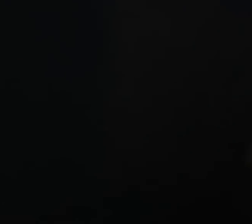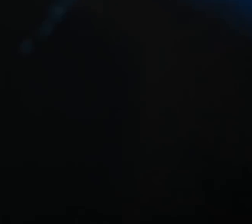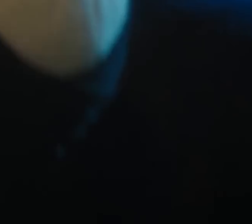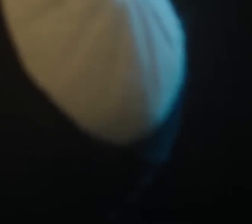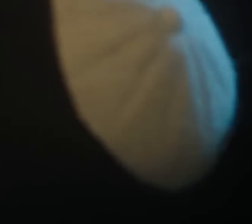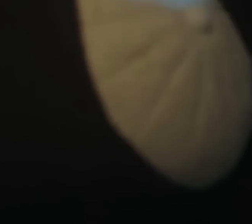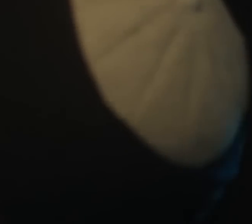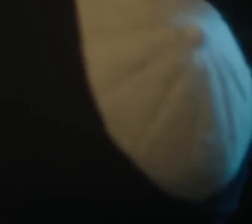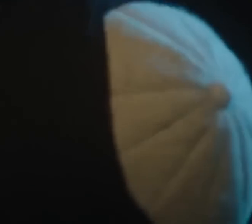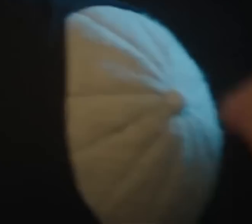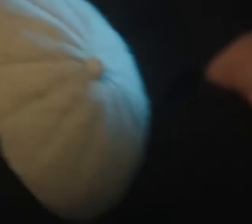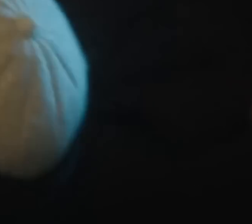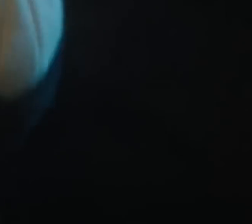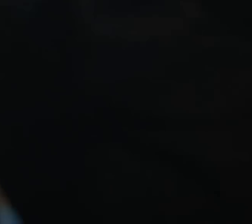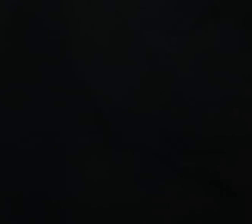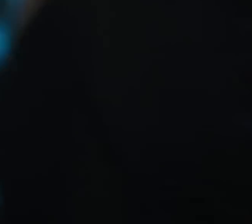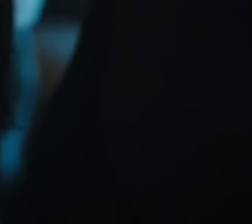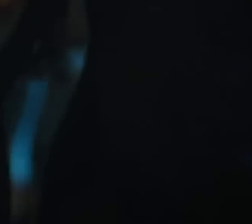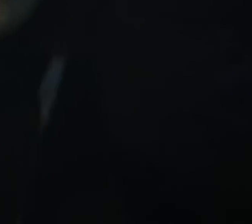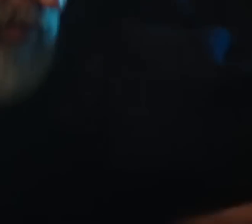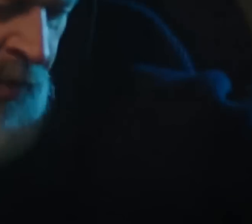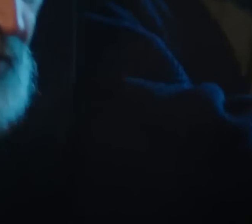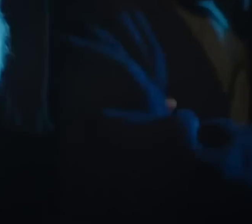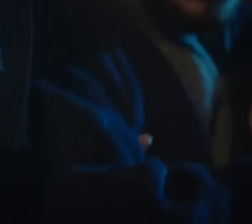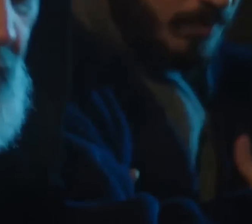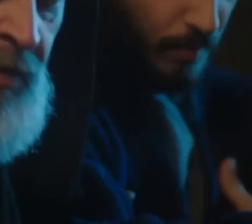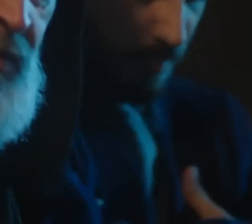(Müzik - Ney)